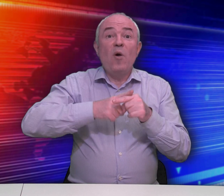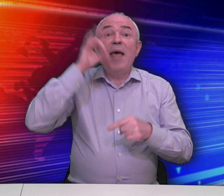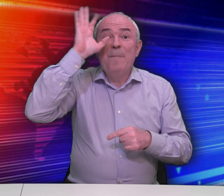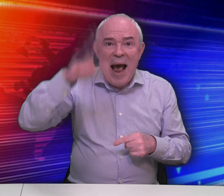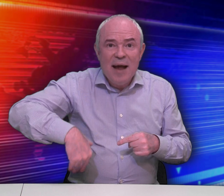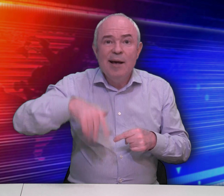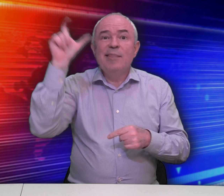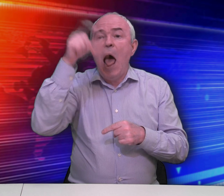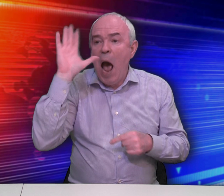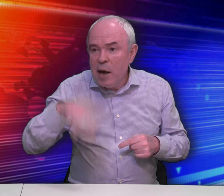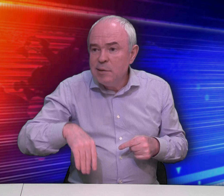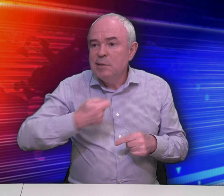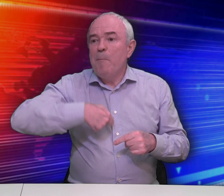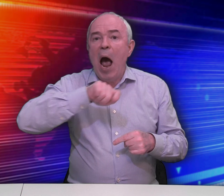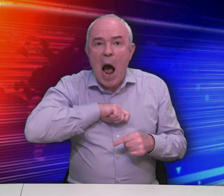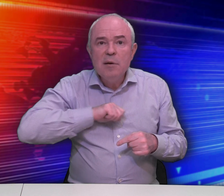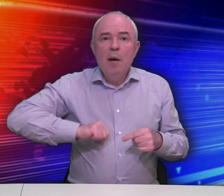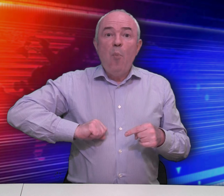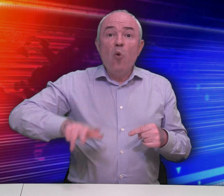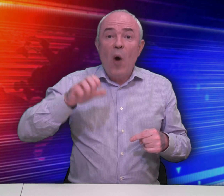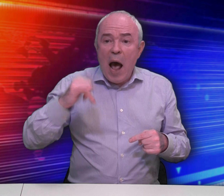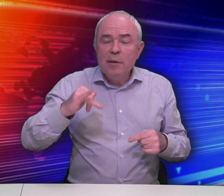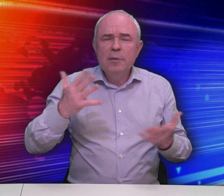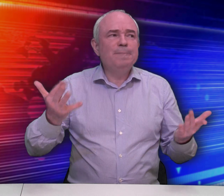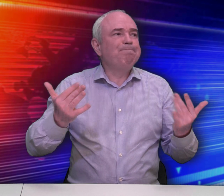немецком, итальянском, испанском, португальском,